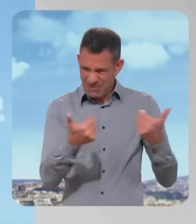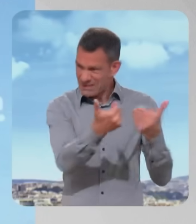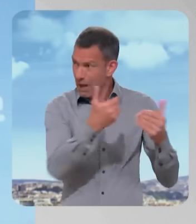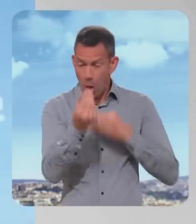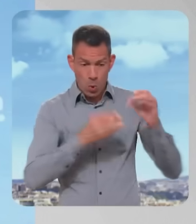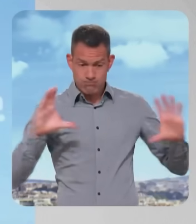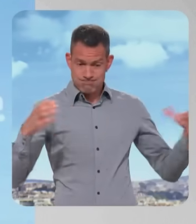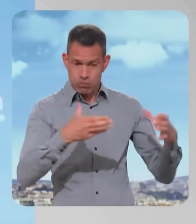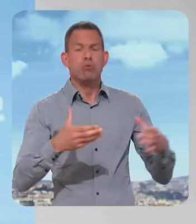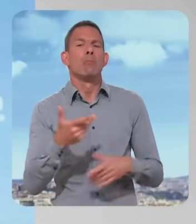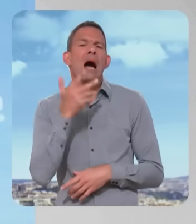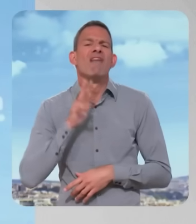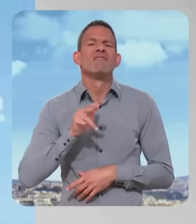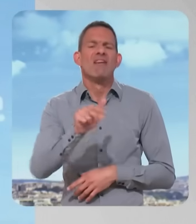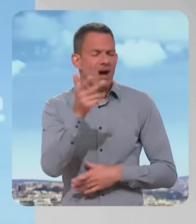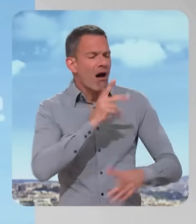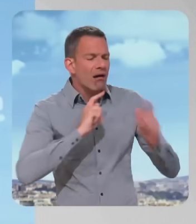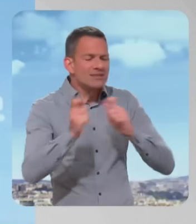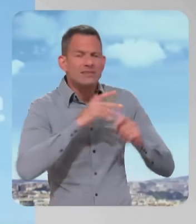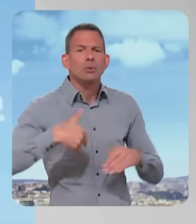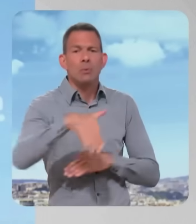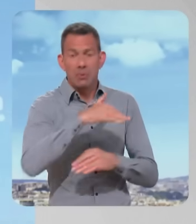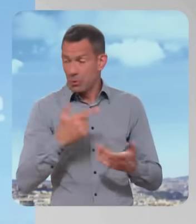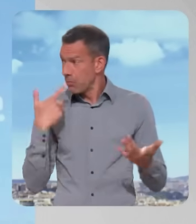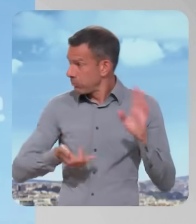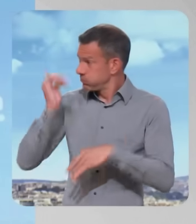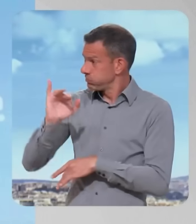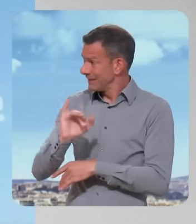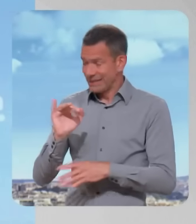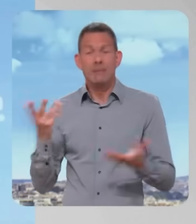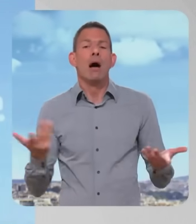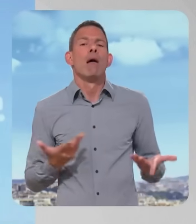ça a toujours fonctionné comme ça quand le Premier ministre devait, après une dissolution ou une législative,